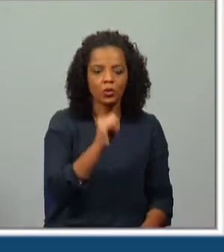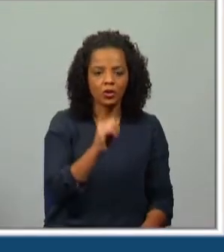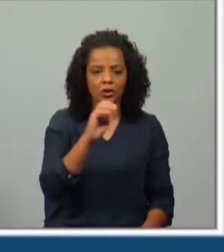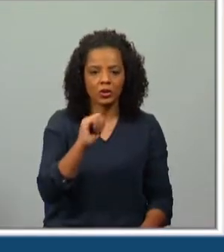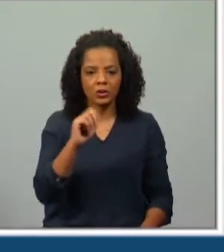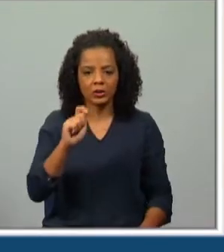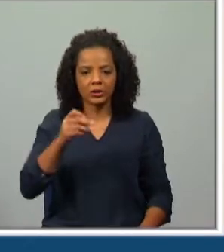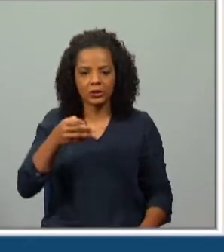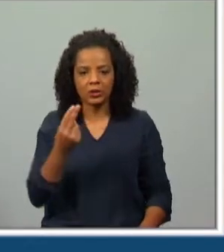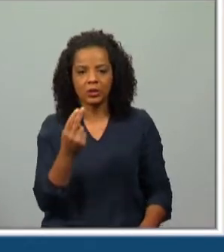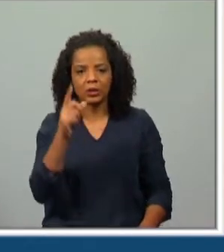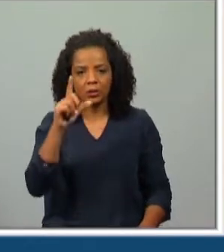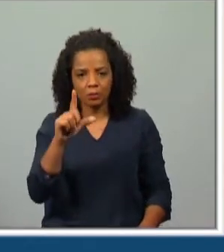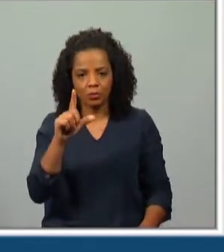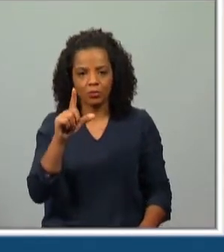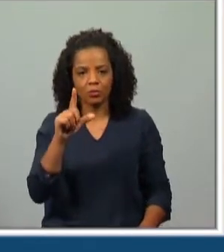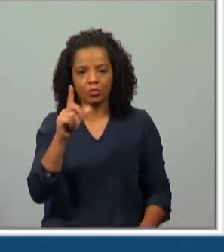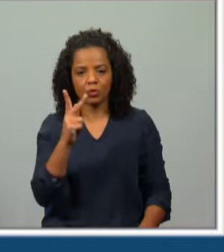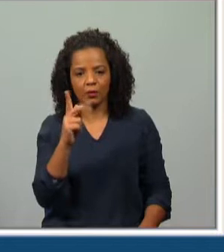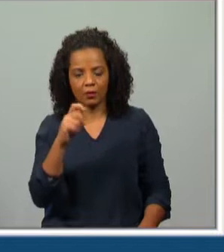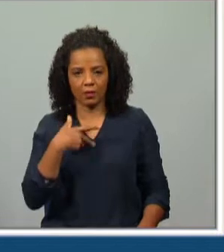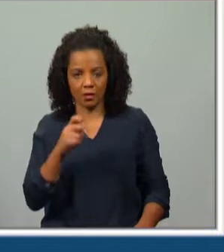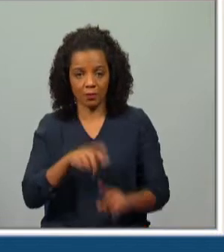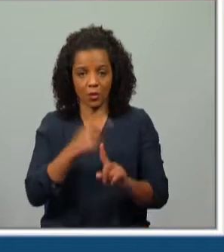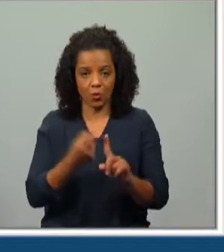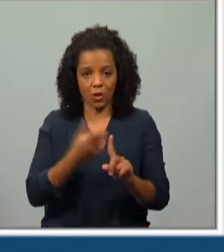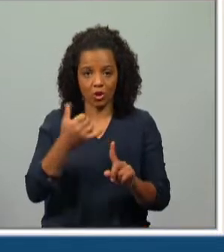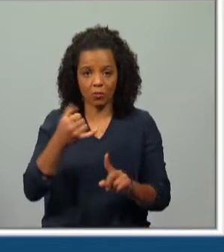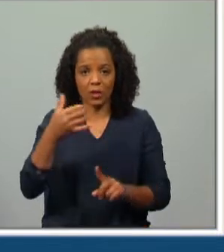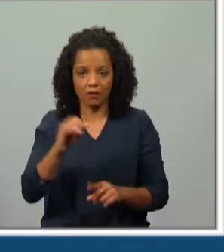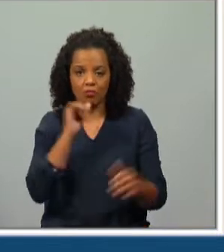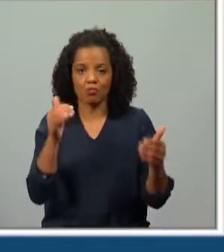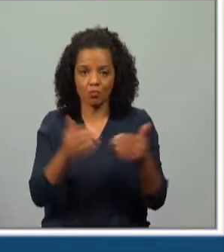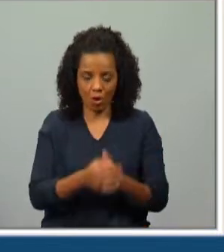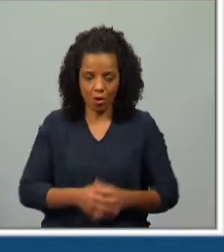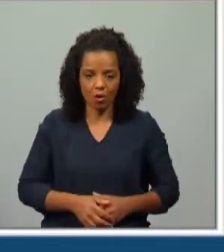infelizmente morreu em 2020 não é ler e analisar certos desta obra em particular 不幸於 2020 年去世未讀和特別分析其中的某些工作